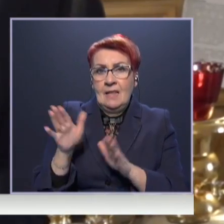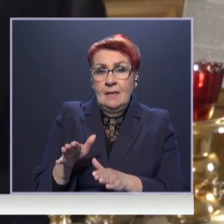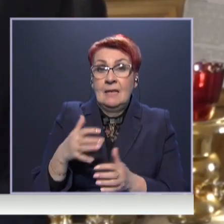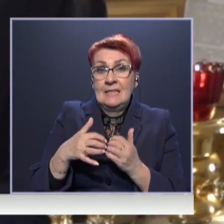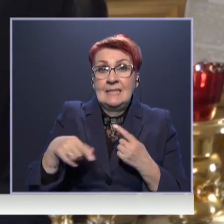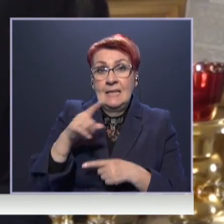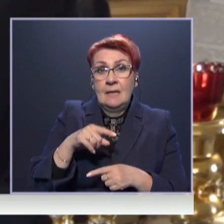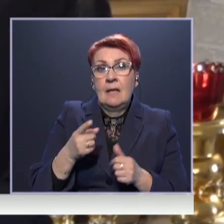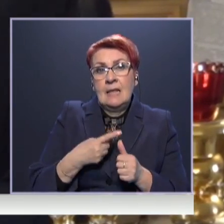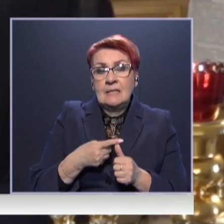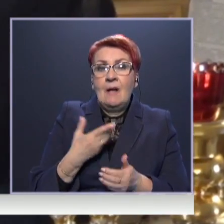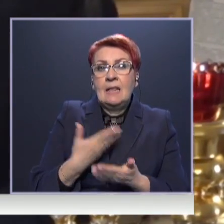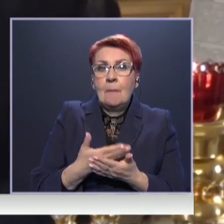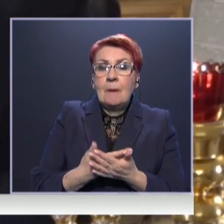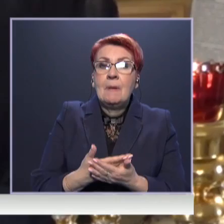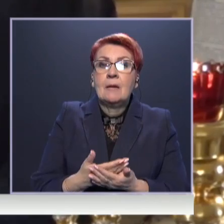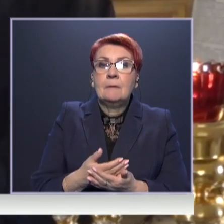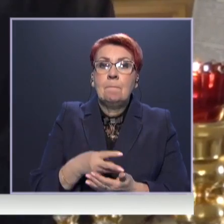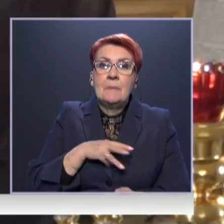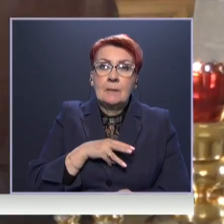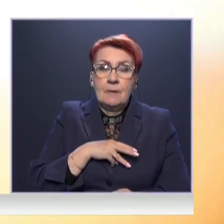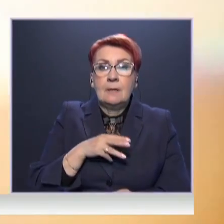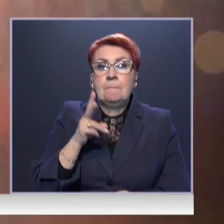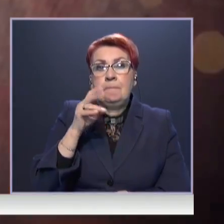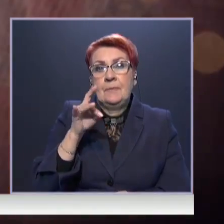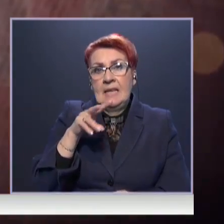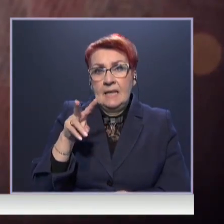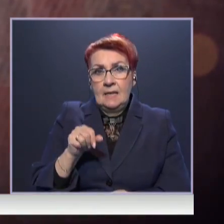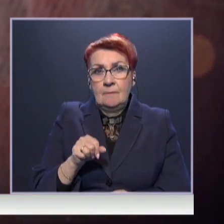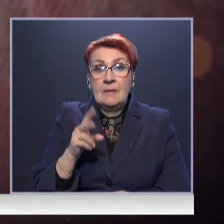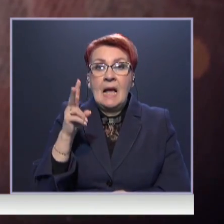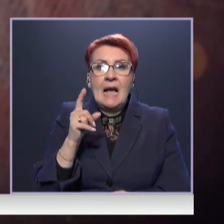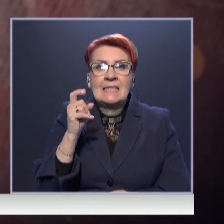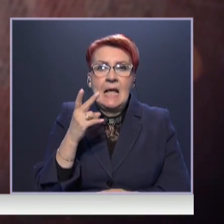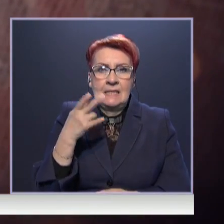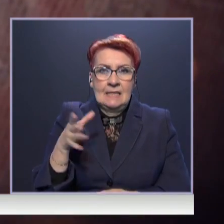назвал например митрополита Кирилла Казанского на что